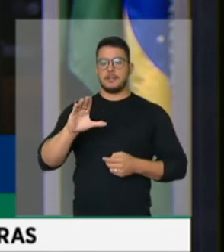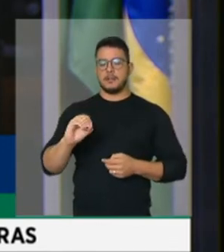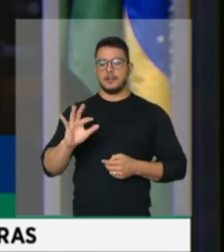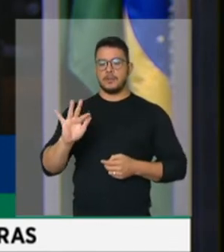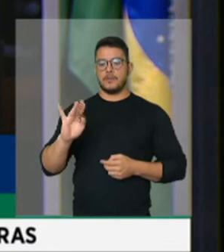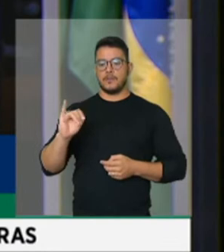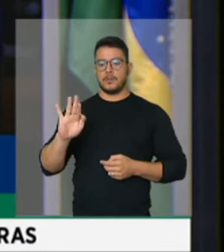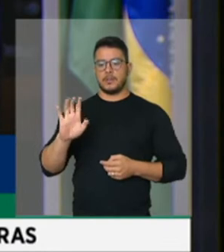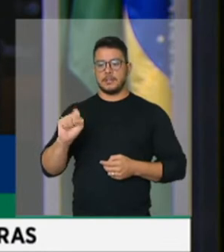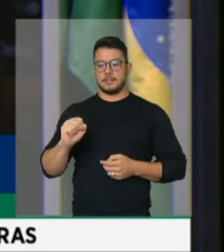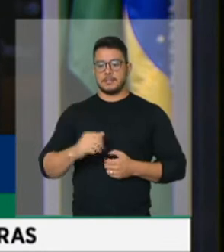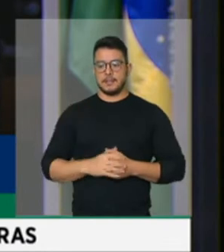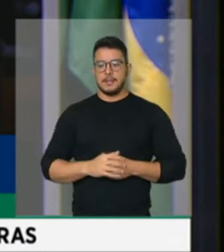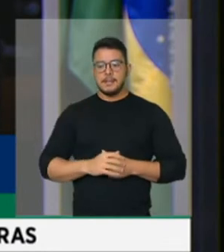DES COTAÇÃO DAS USINAS. NESSE SENTIDO ACATAMOS EMENDAS